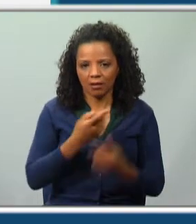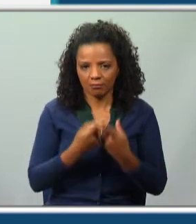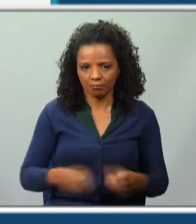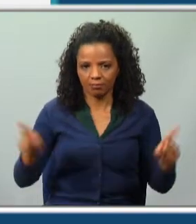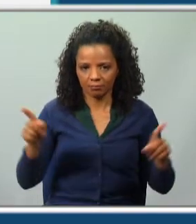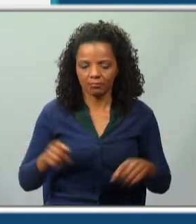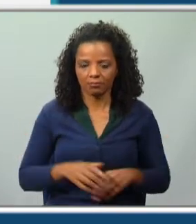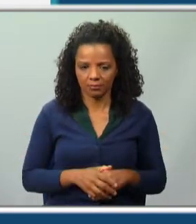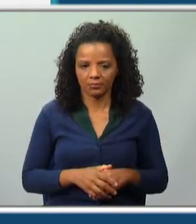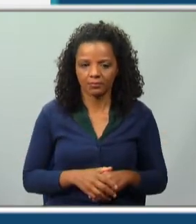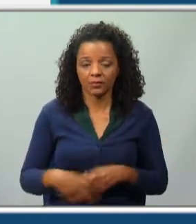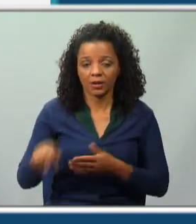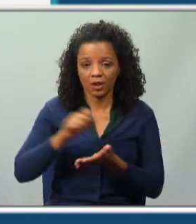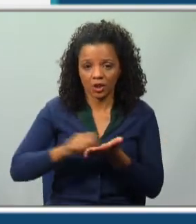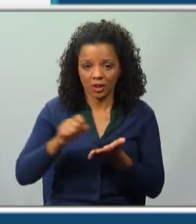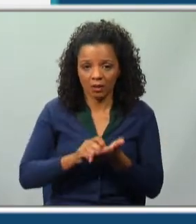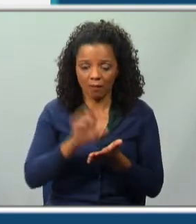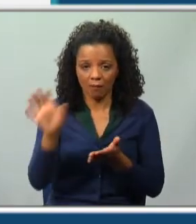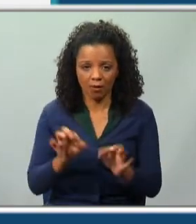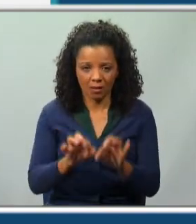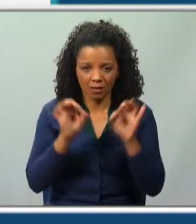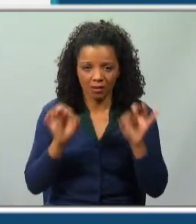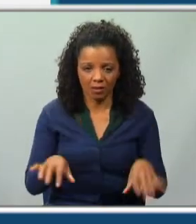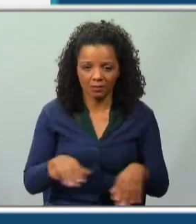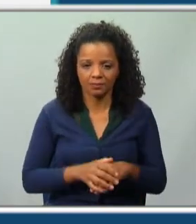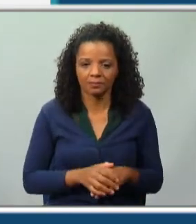diferentes inscrevem-se de maneira igual e 很多不同平等報名並